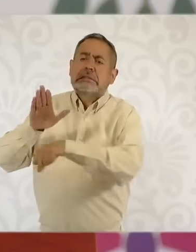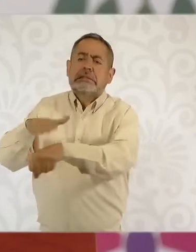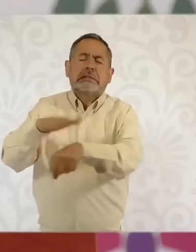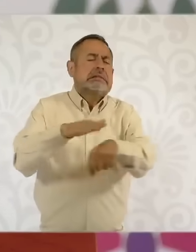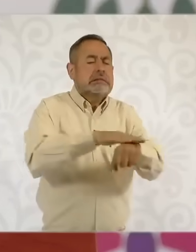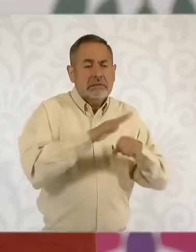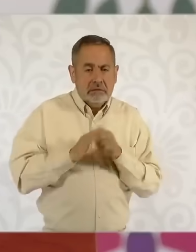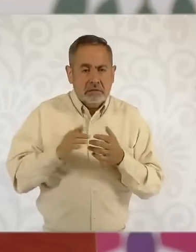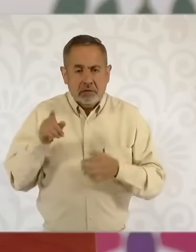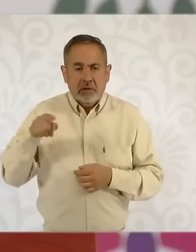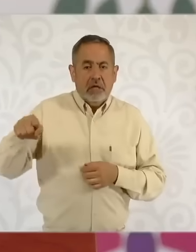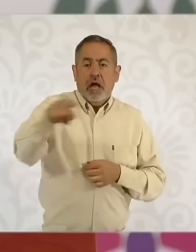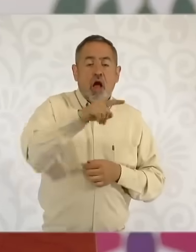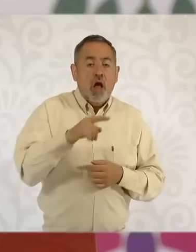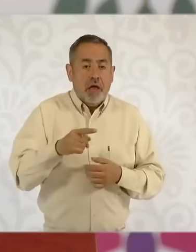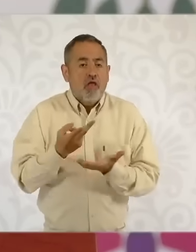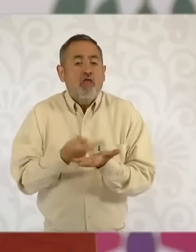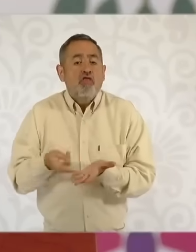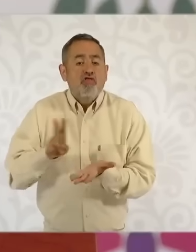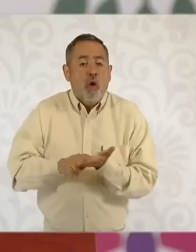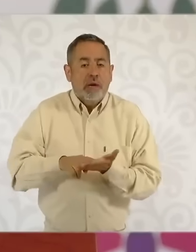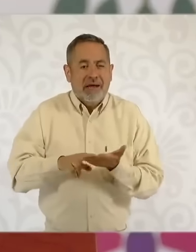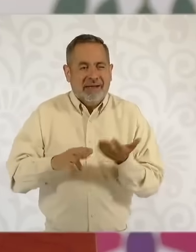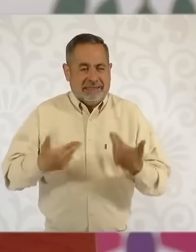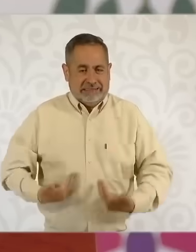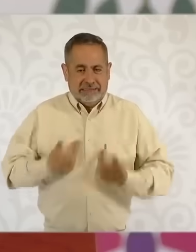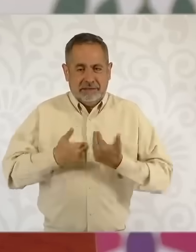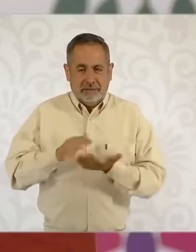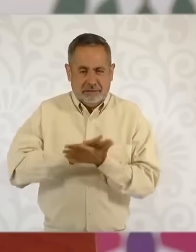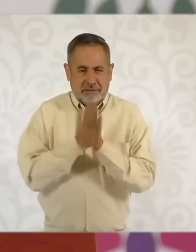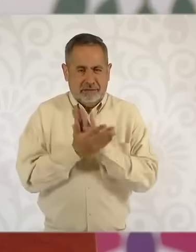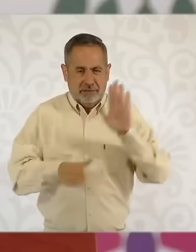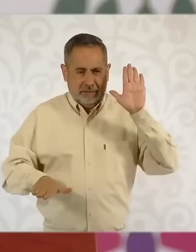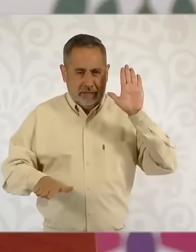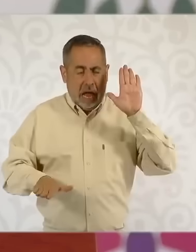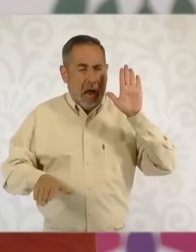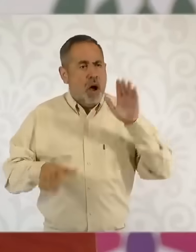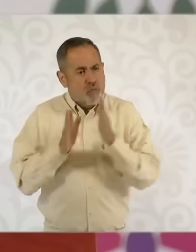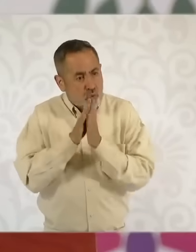todo quien tiene doble nacionalidad pues le escribiera a su senadores para decir que no